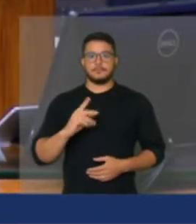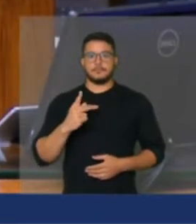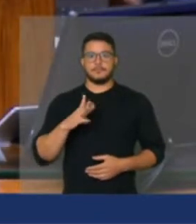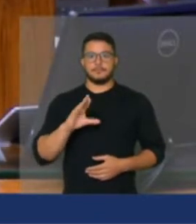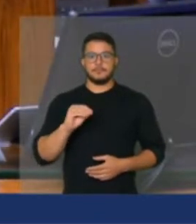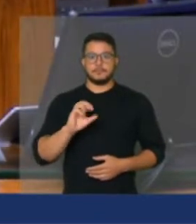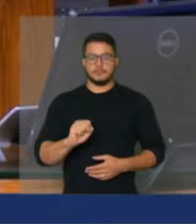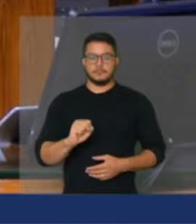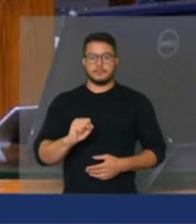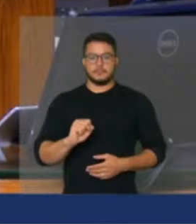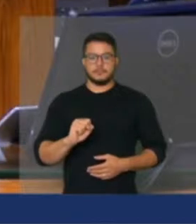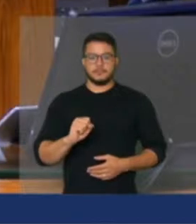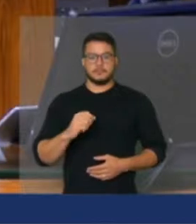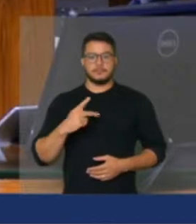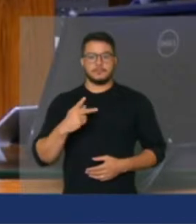VOTA O BLOCO PSC, PROS E PTB?